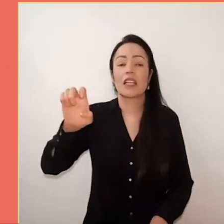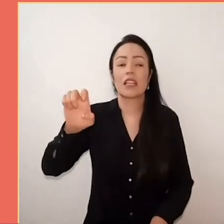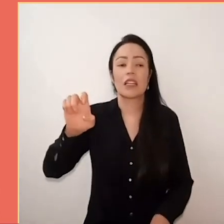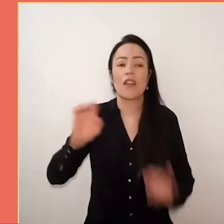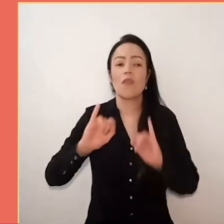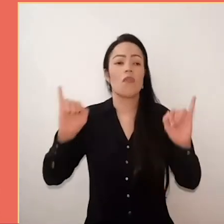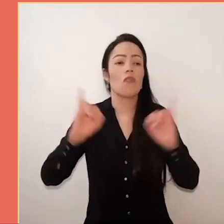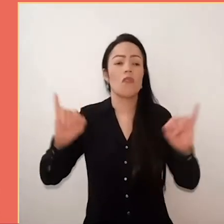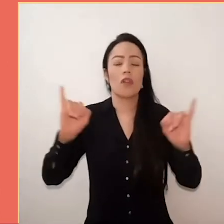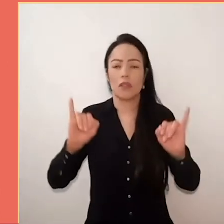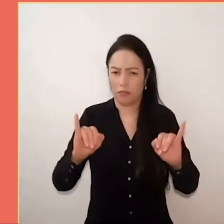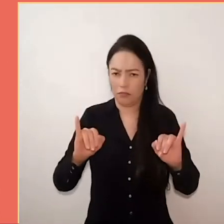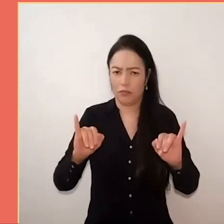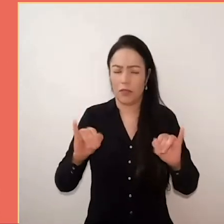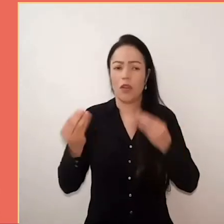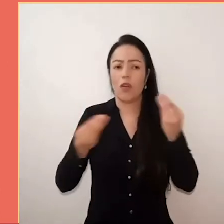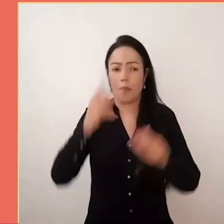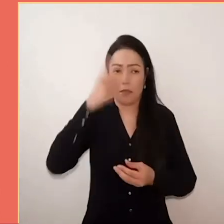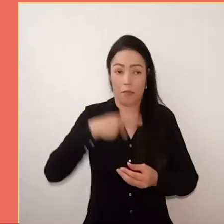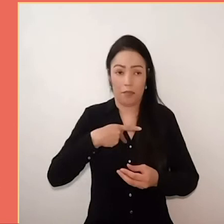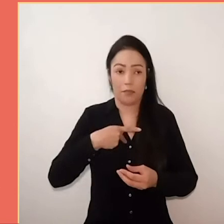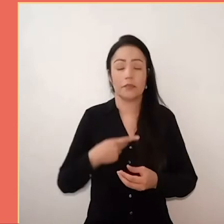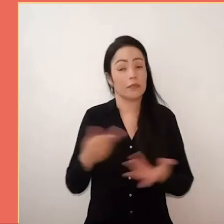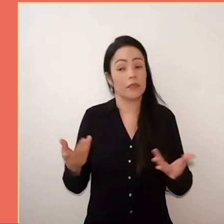Como ser autônomo pra saber? Isso é formação do leitor.